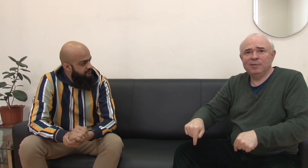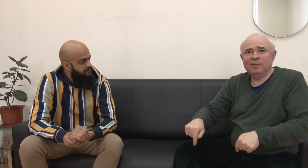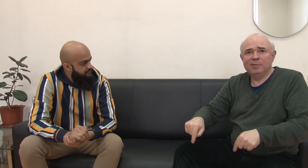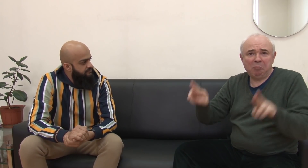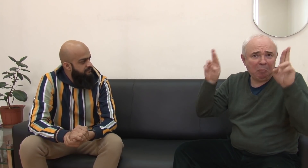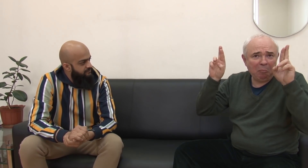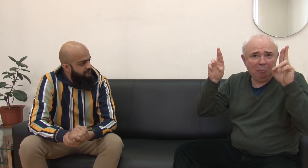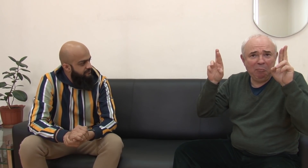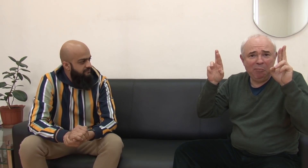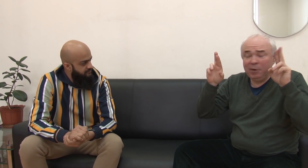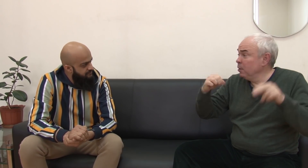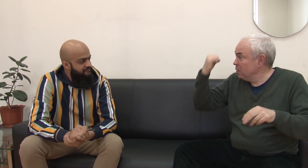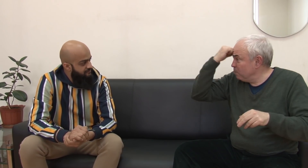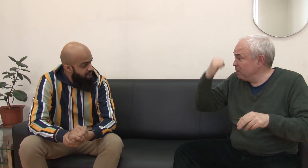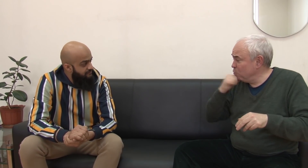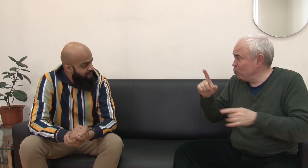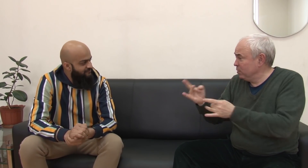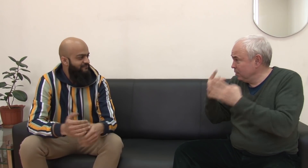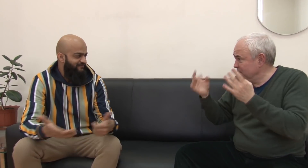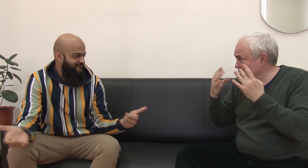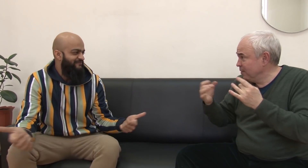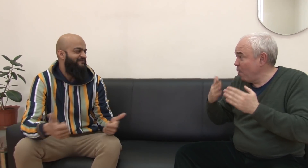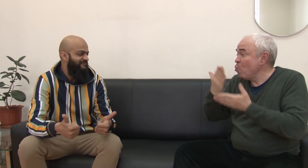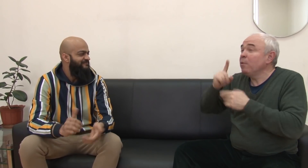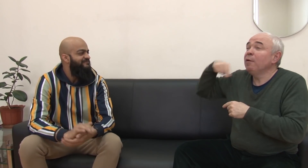будет здорово. Надеемся на это. Спасибо, что рассказали о себе!